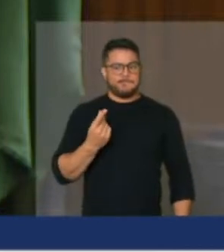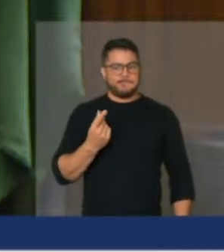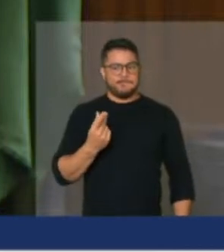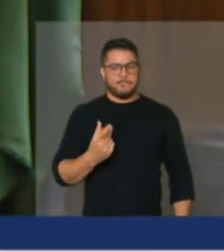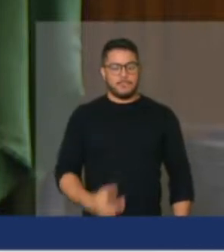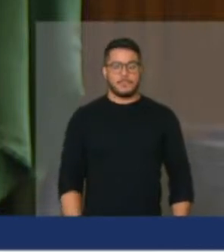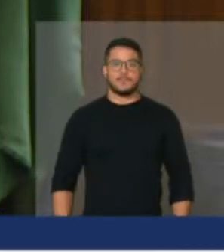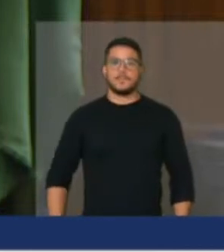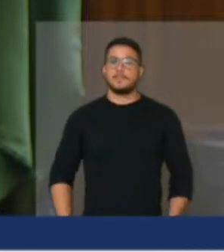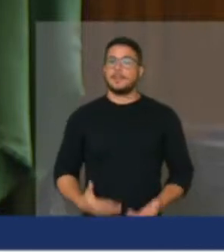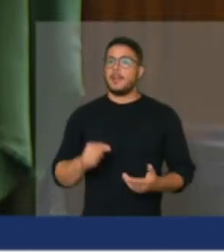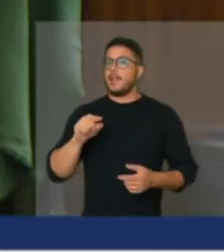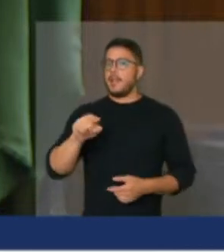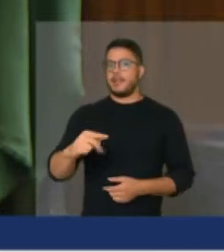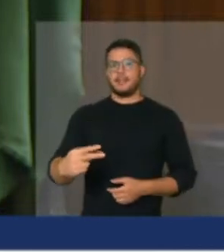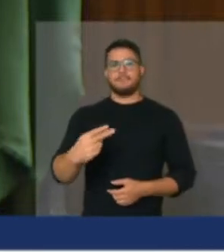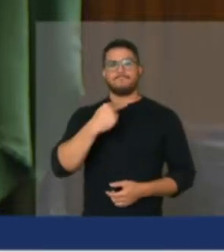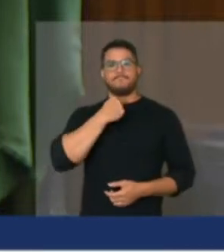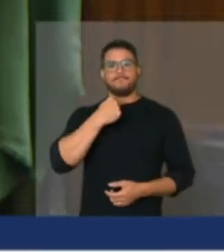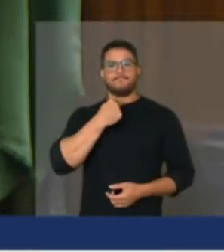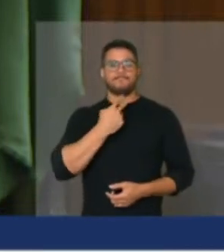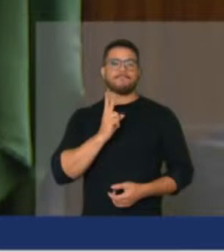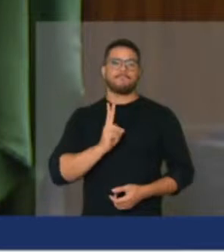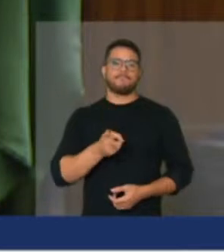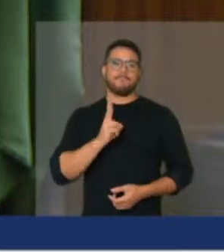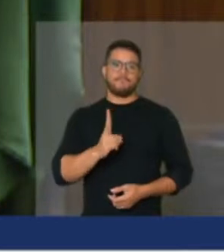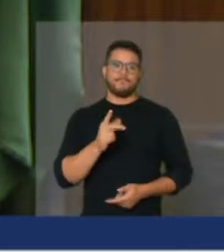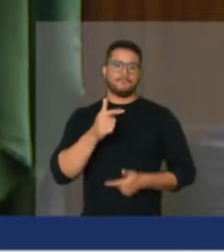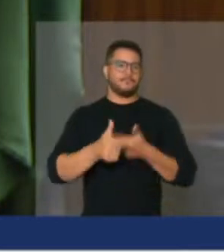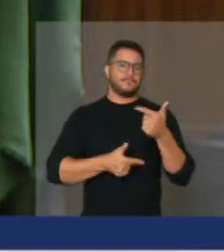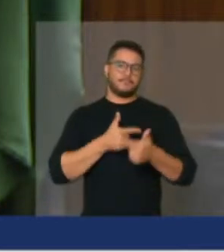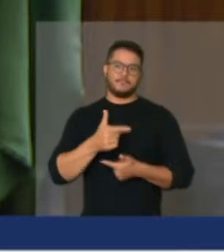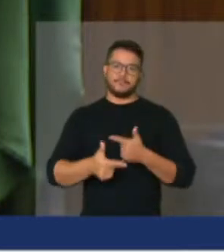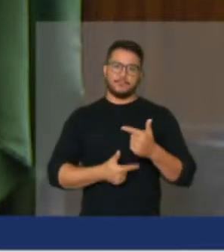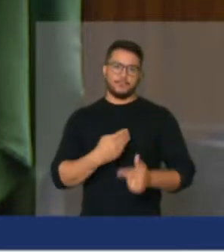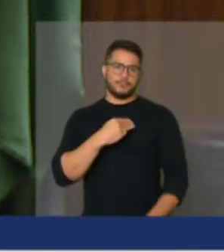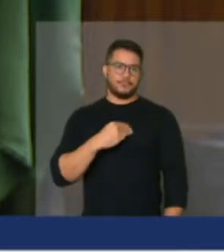CONDIÇÃO MORAL DE CONTINUAR NO CARGO. ALÉM DISSO, COMO SE NÃO BASTASSE, NÓS NÃO PODEMOS ESQUECER, ESSE É O